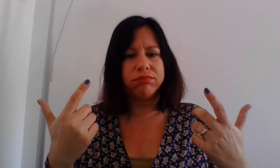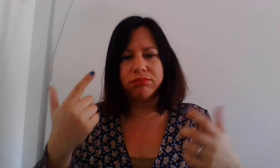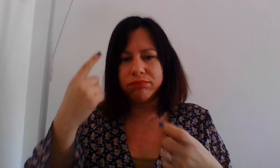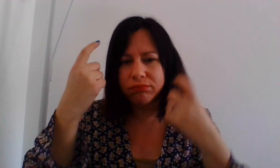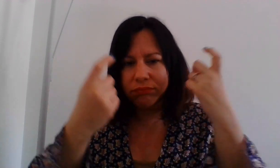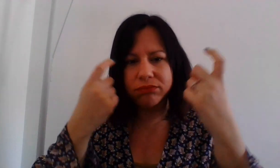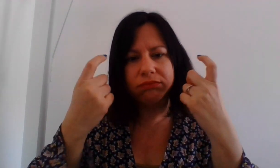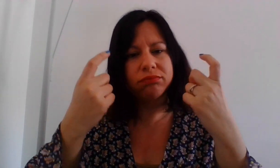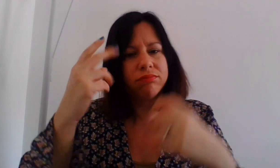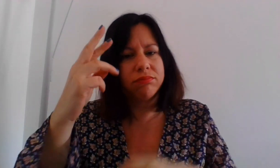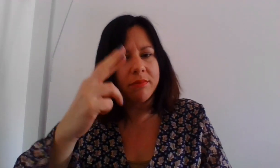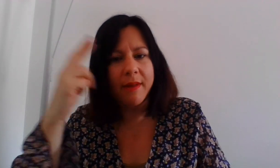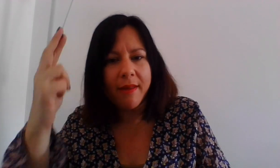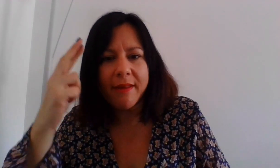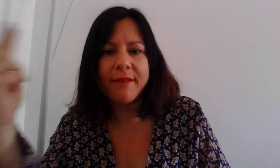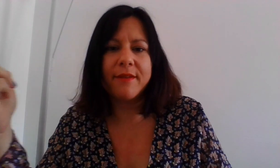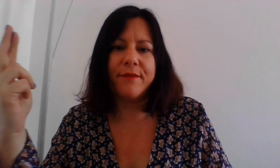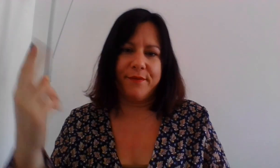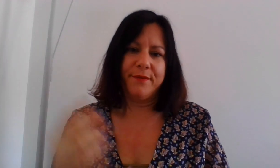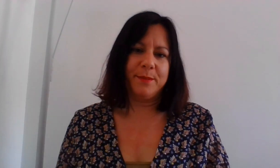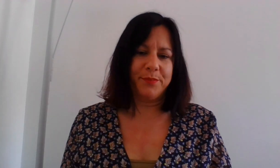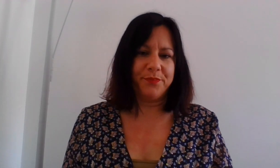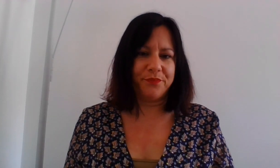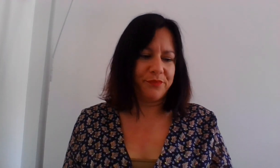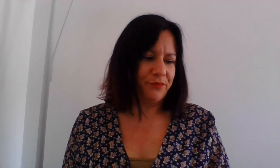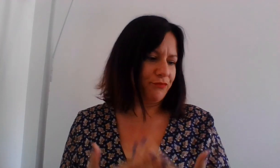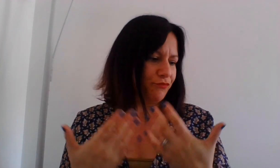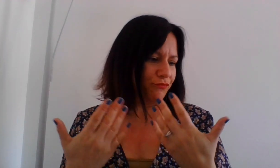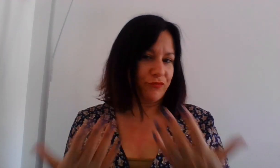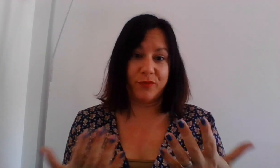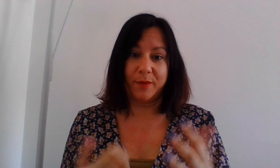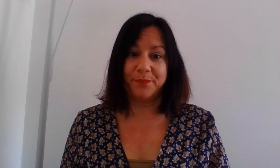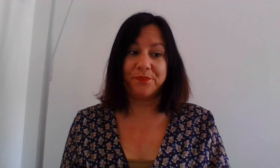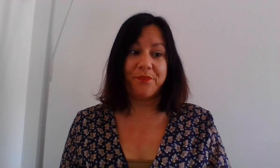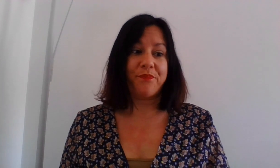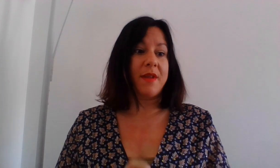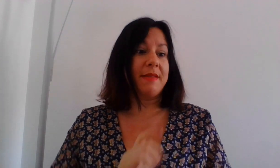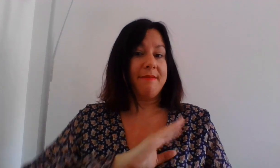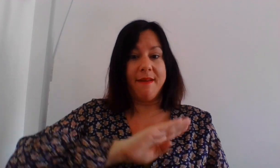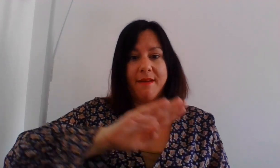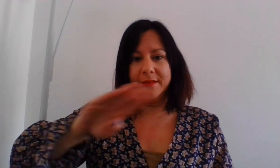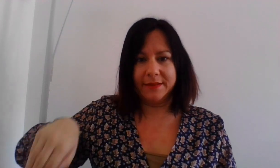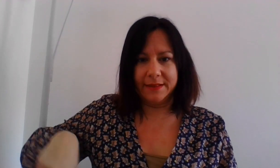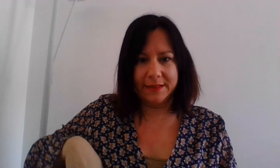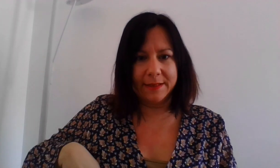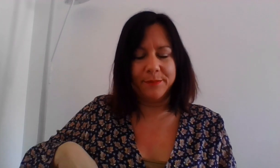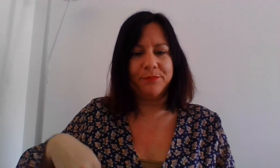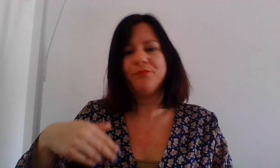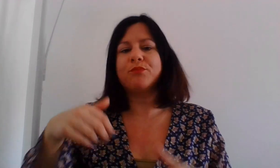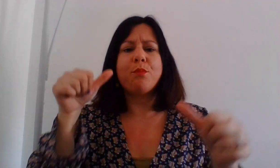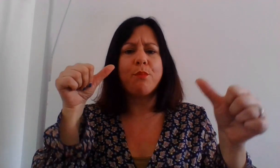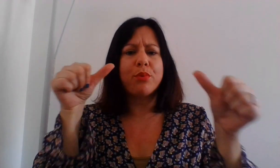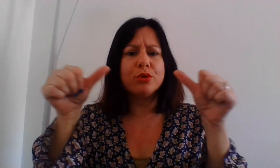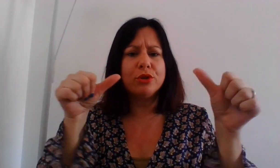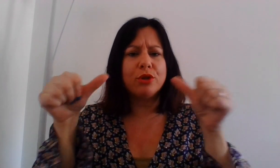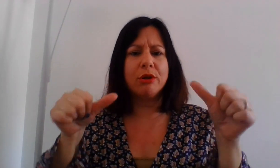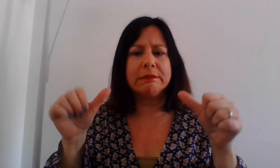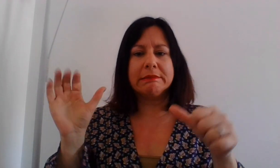cela permet de réfléchir, de rêver. Voilà. Le dernier : un puzzle...